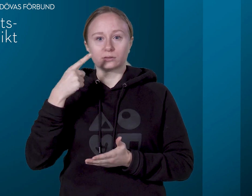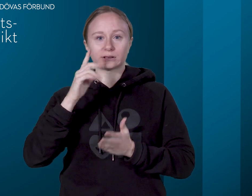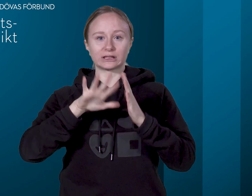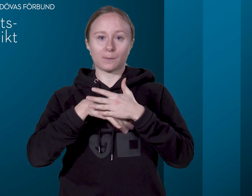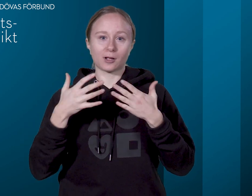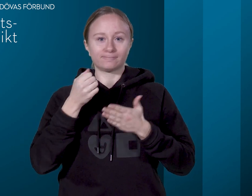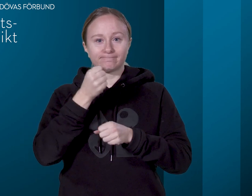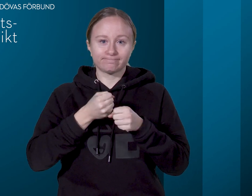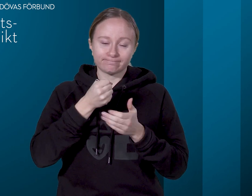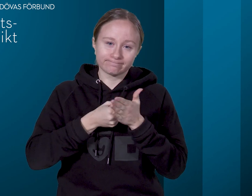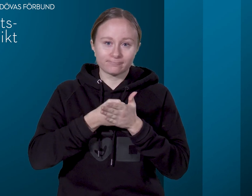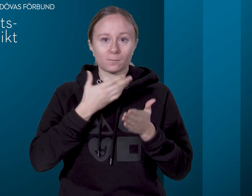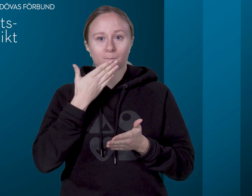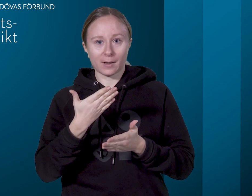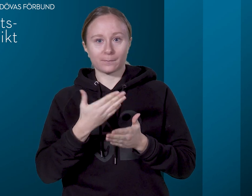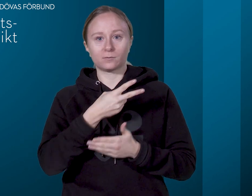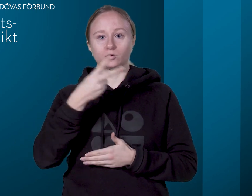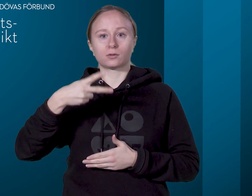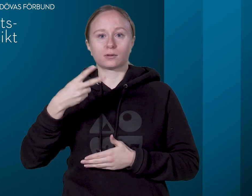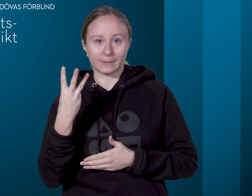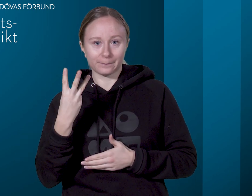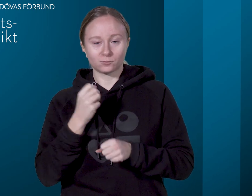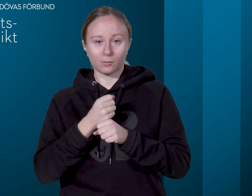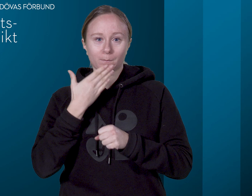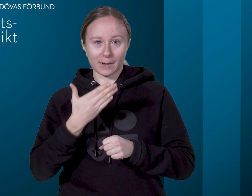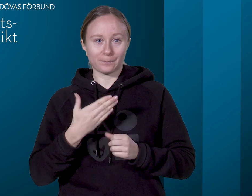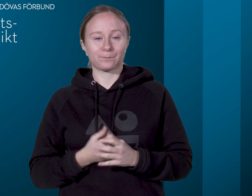Årets teckenspråksbragd 2023.